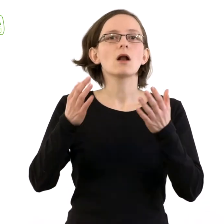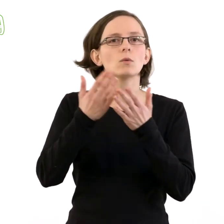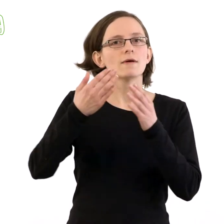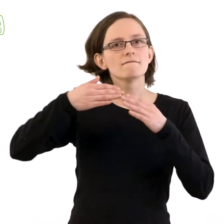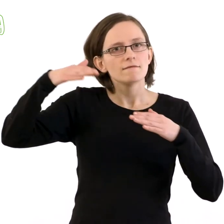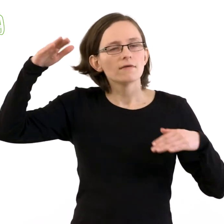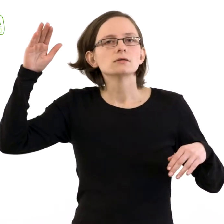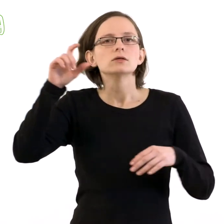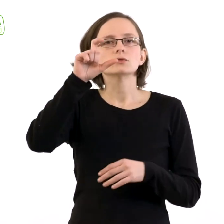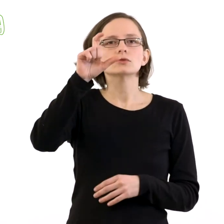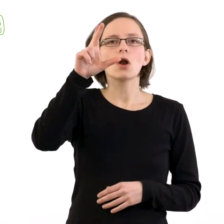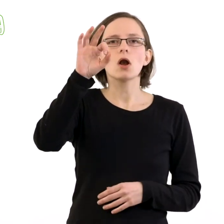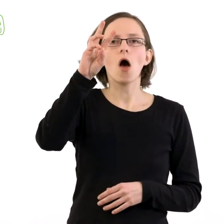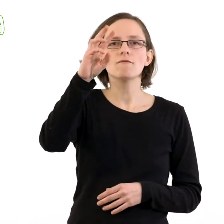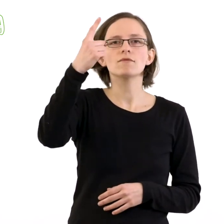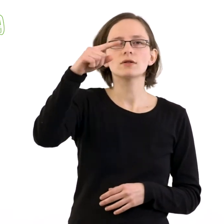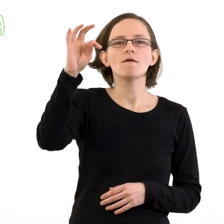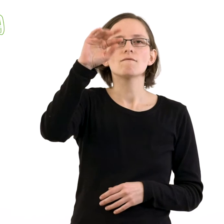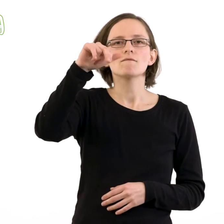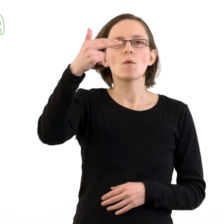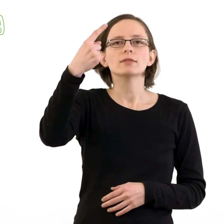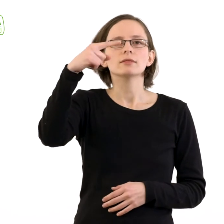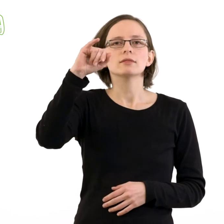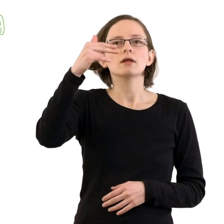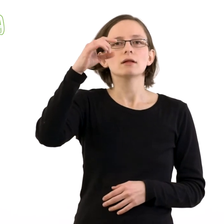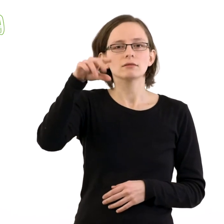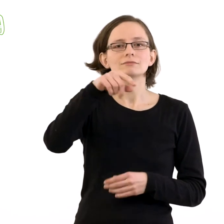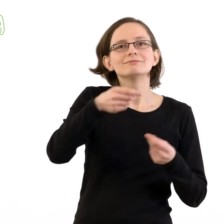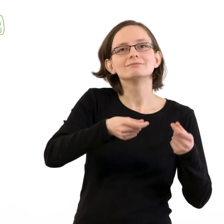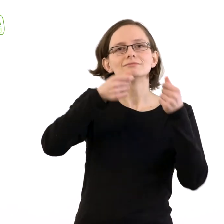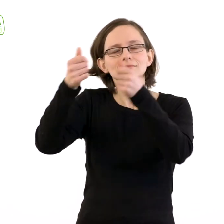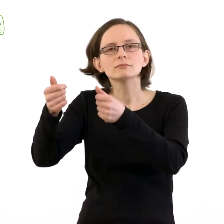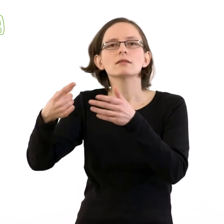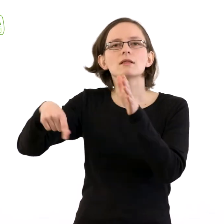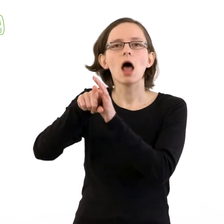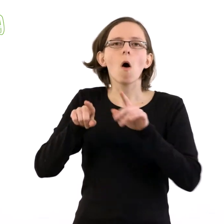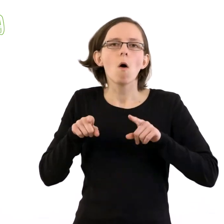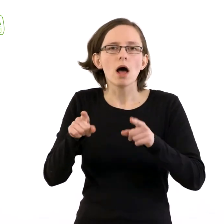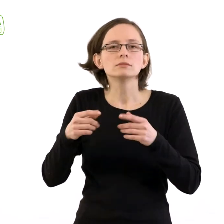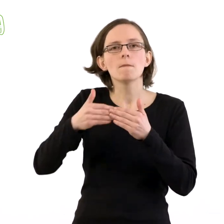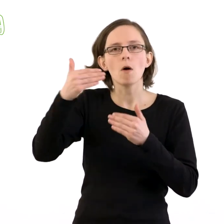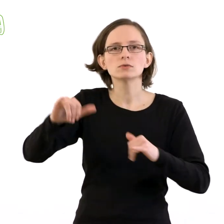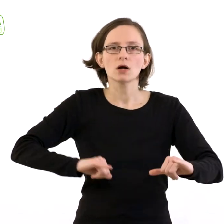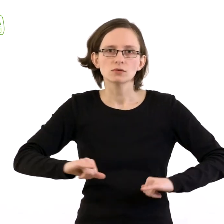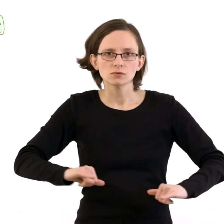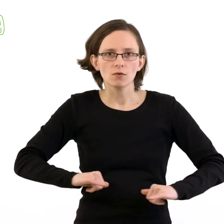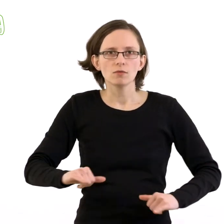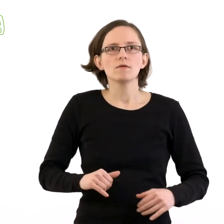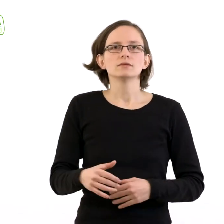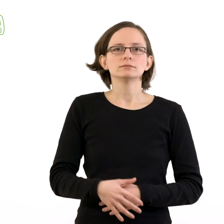Aktualnie istnieje coraz więcej platform crowdfundingowych, które dedykowane są organizacjom pozarządowym.